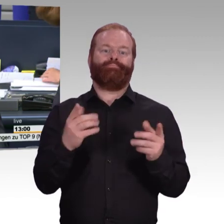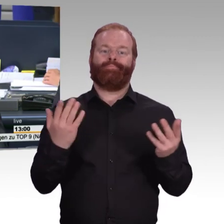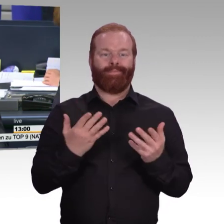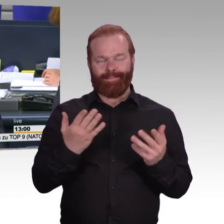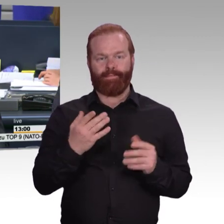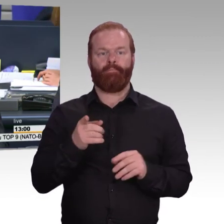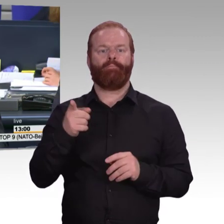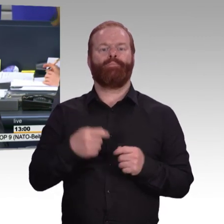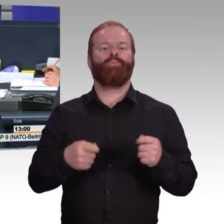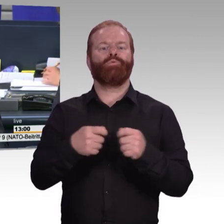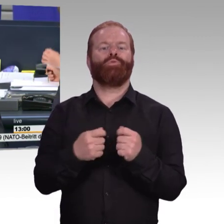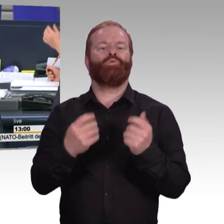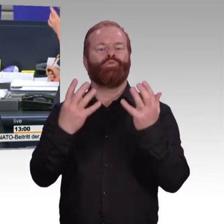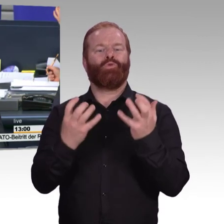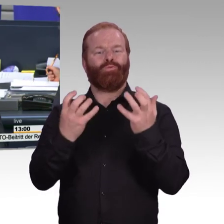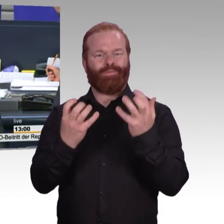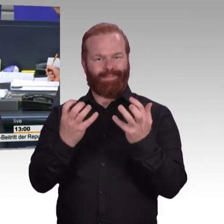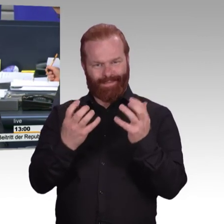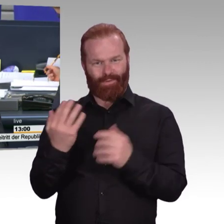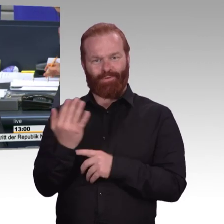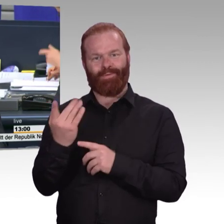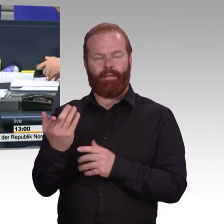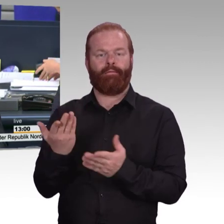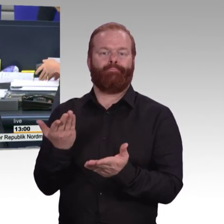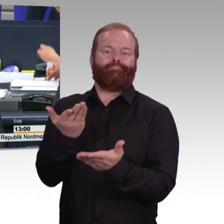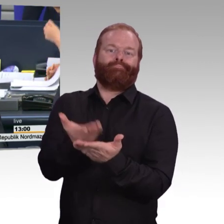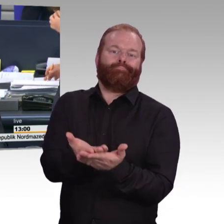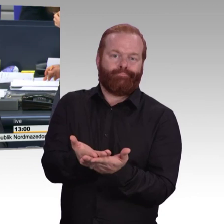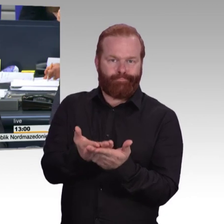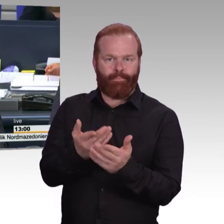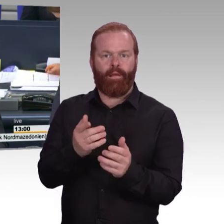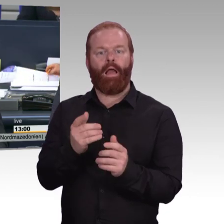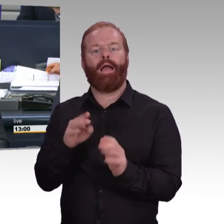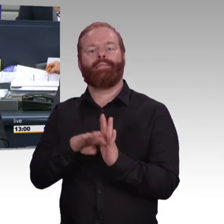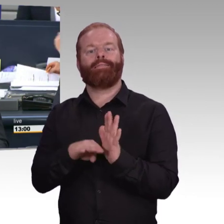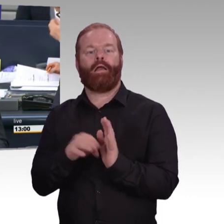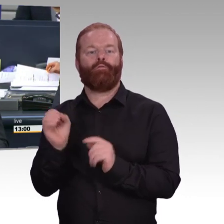sowie erste Beratung des von der Fraktion Die Linke eingebrachten Gesetzentwurfs zur Änderung